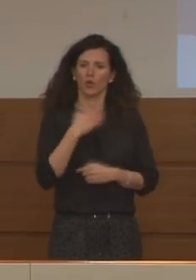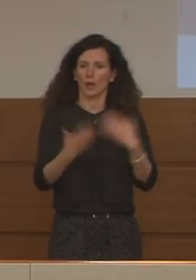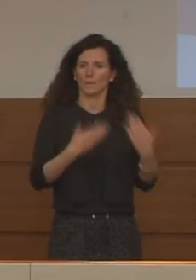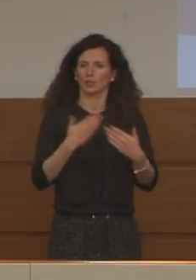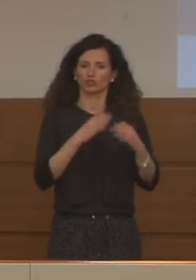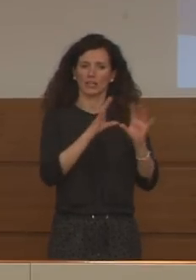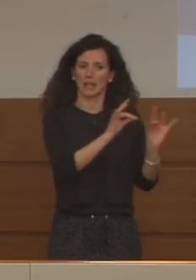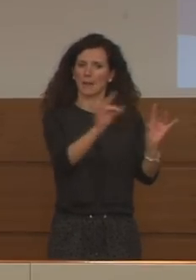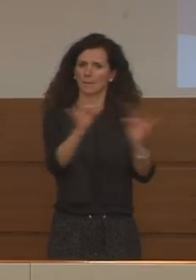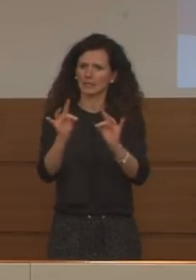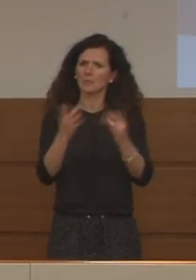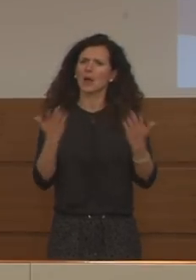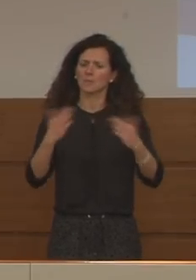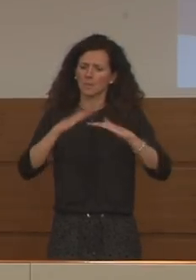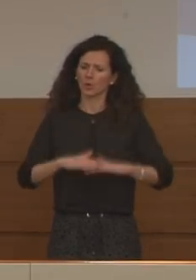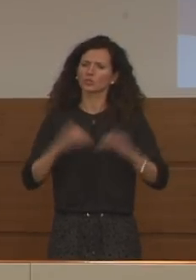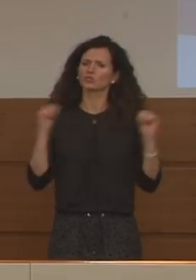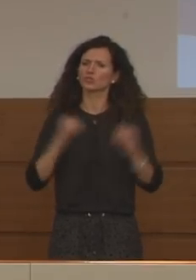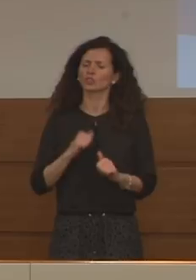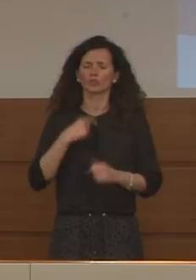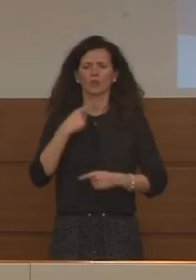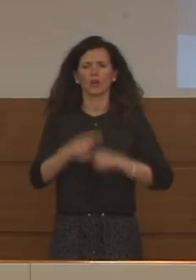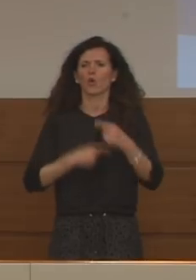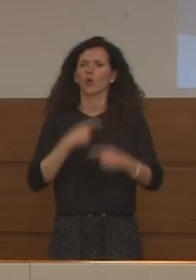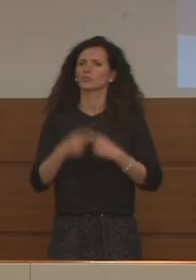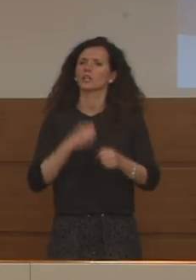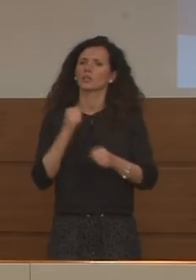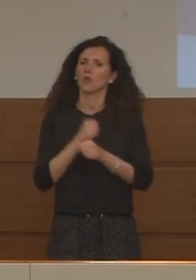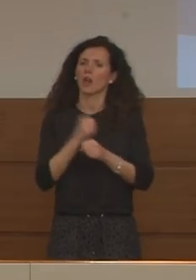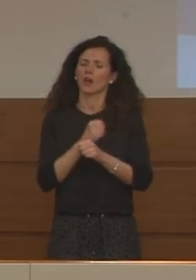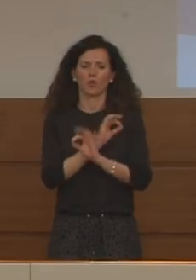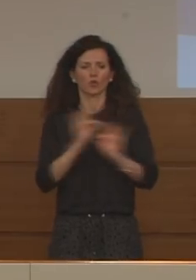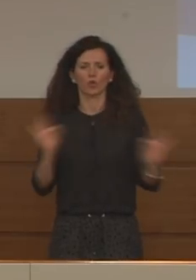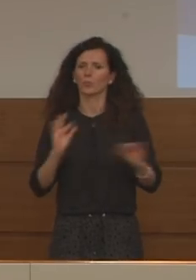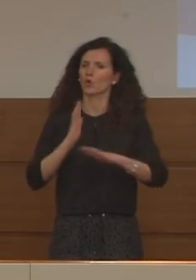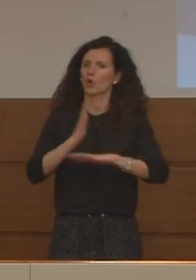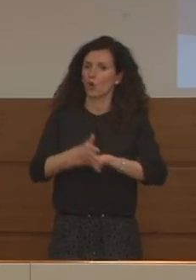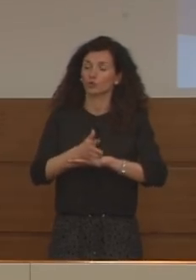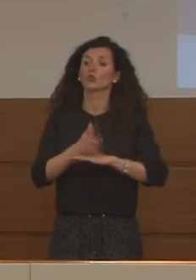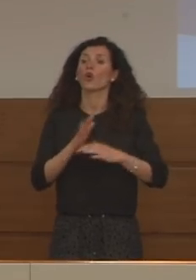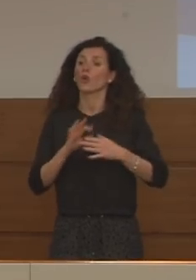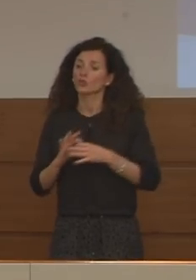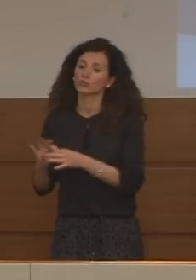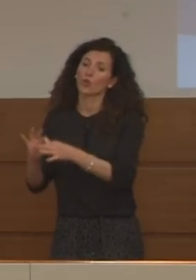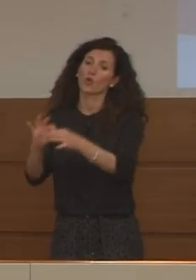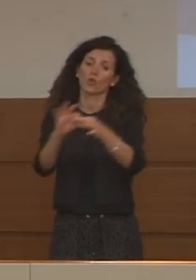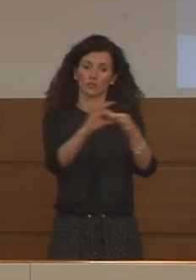continua a fare il proprio lavoro e continua a essere solidale con chi è